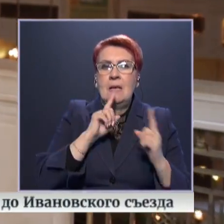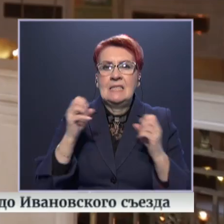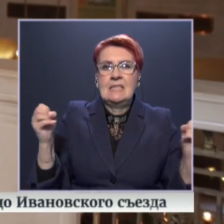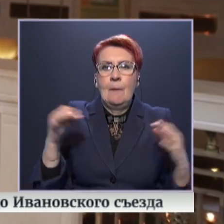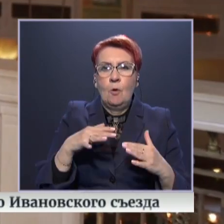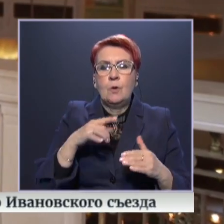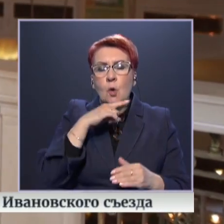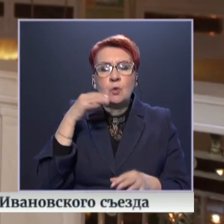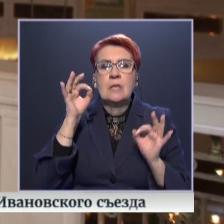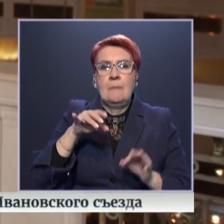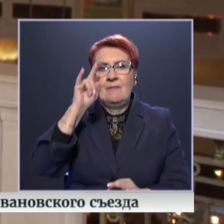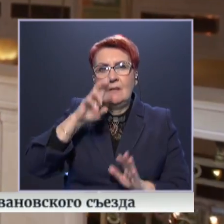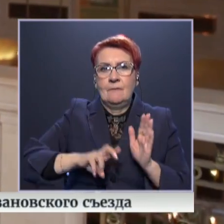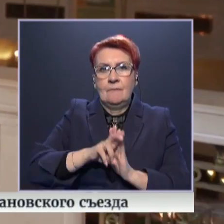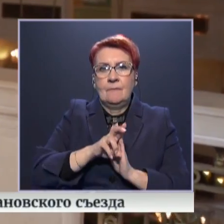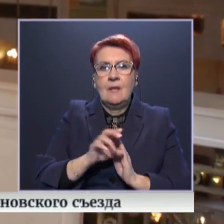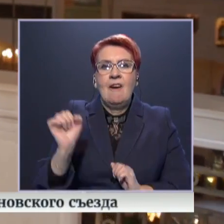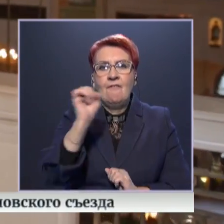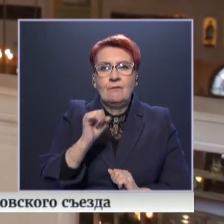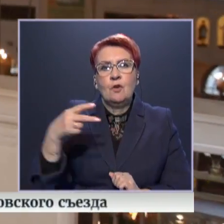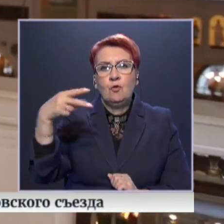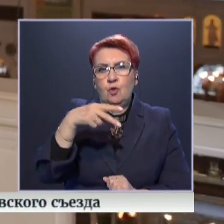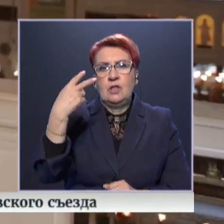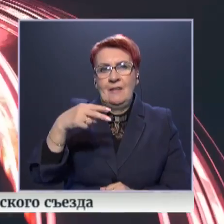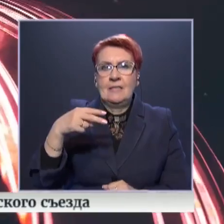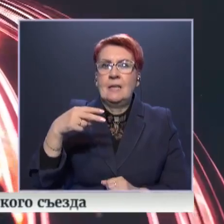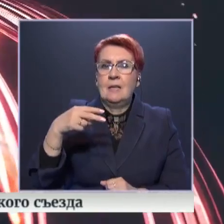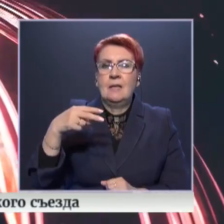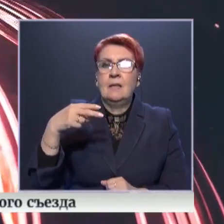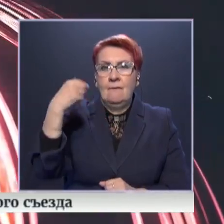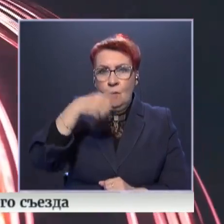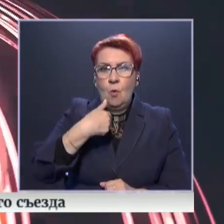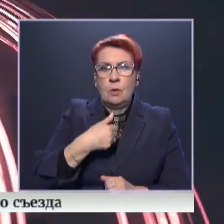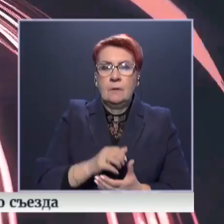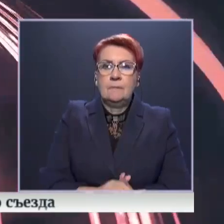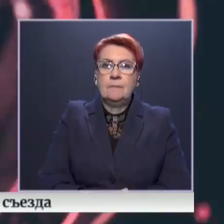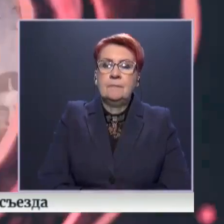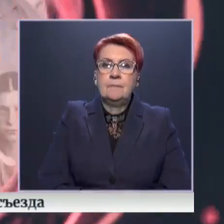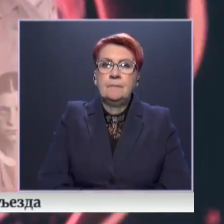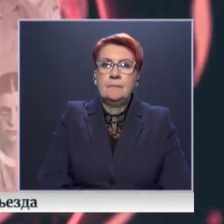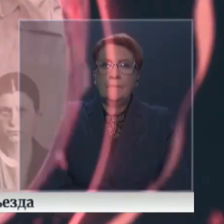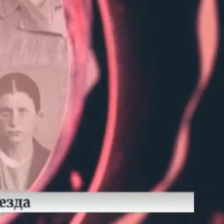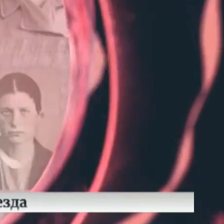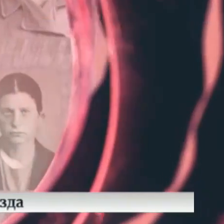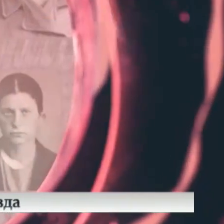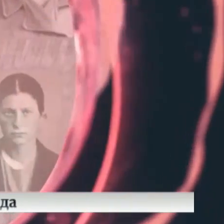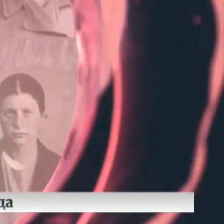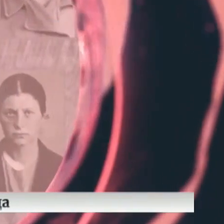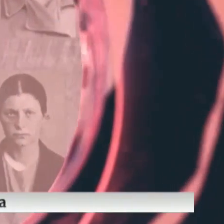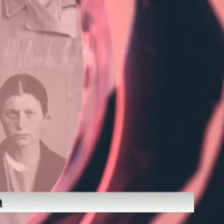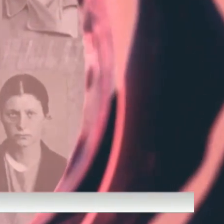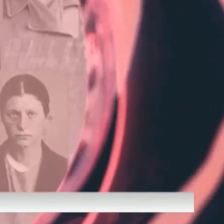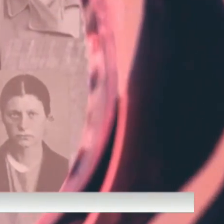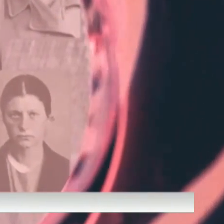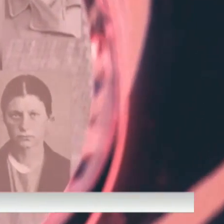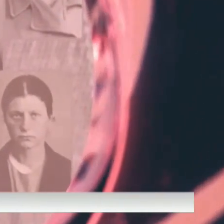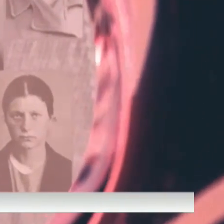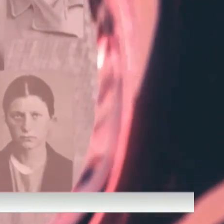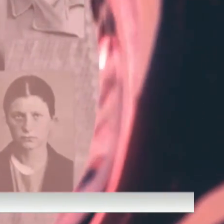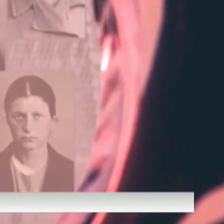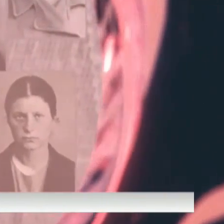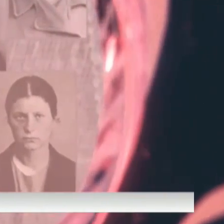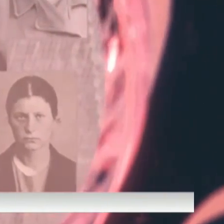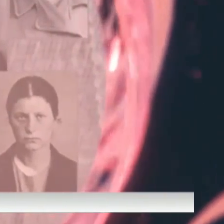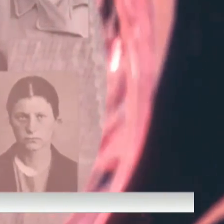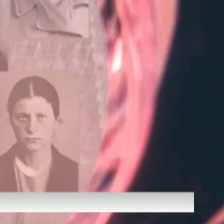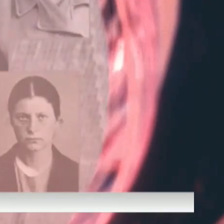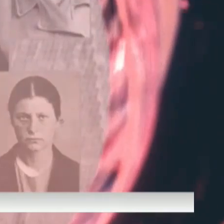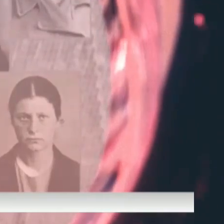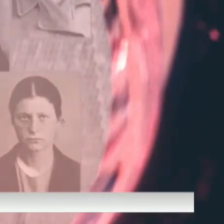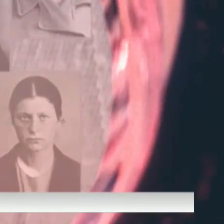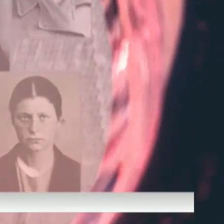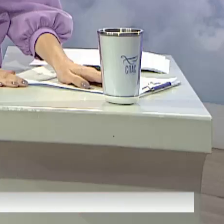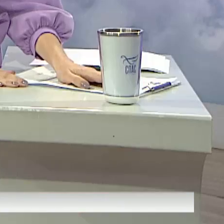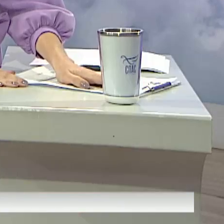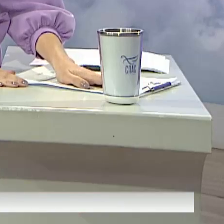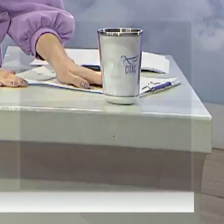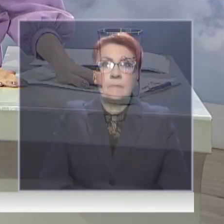православной церкви в августе 2000 года [музыка] оставайтесь